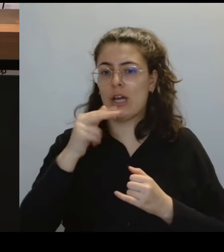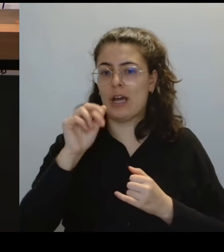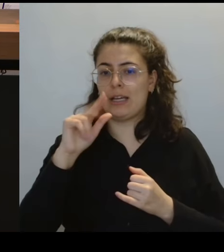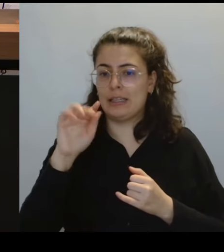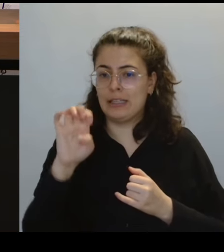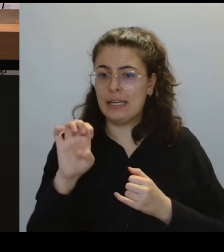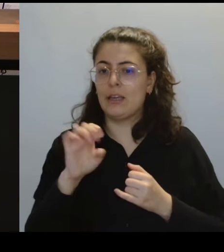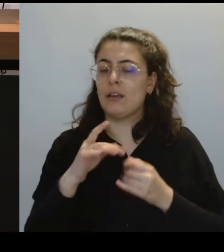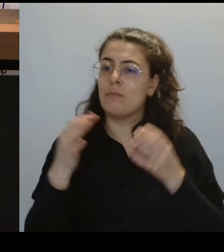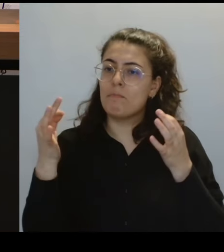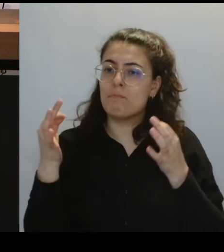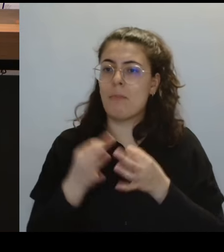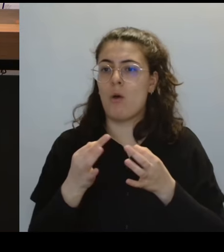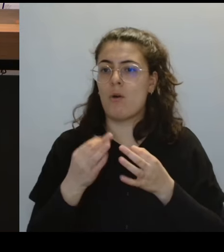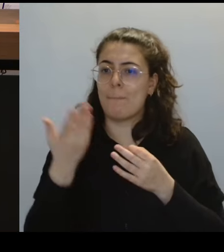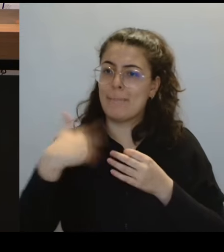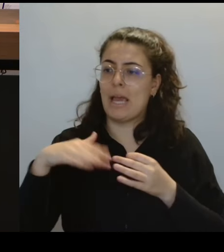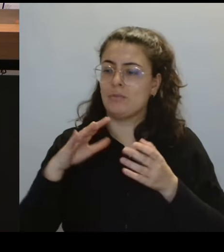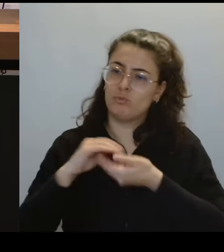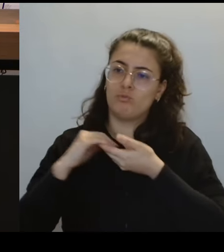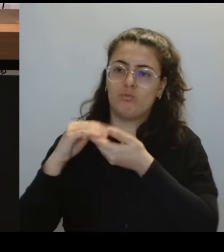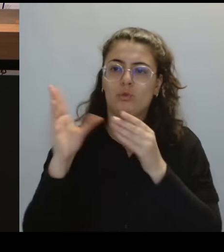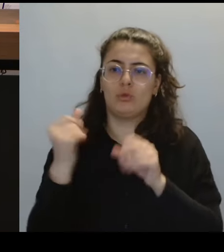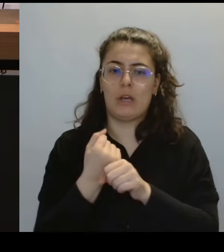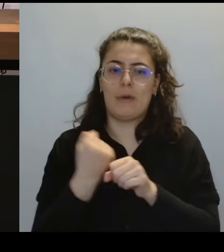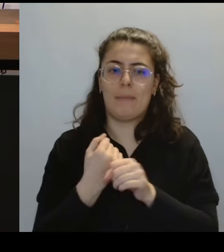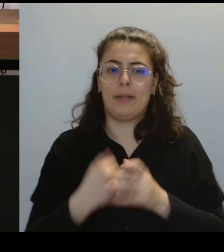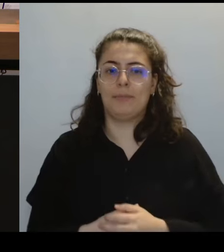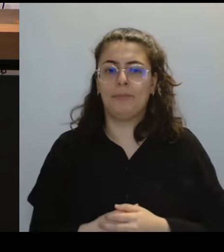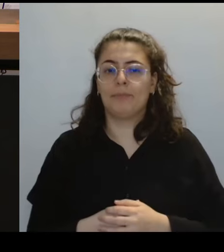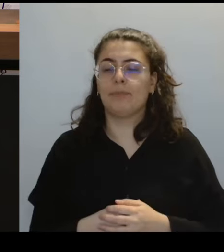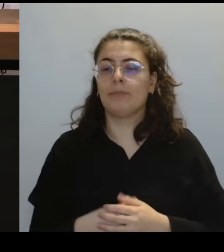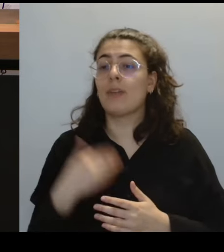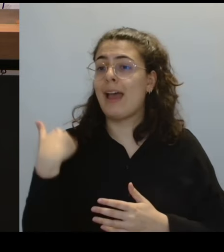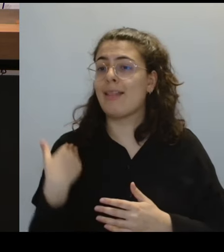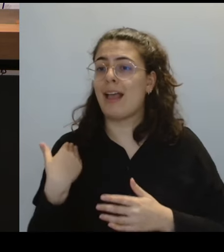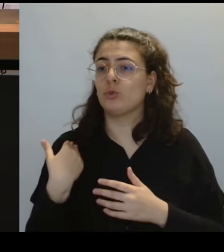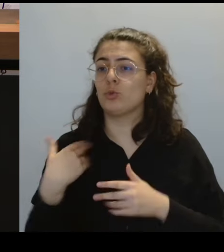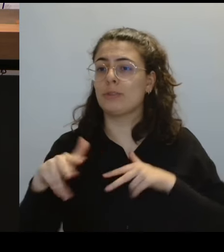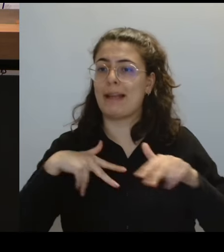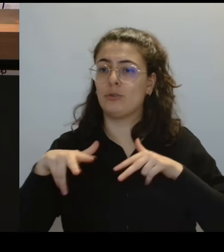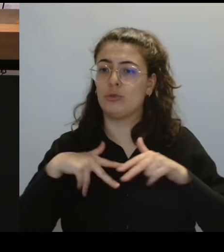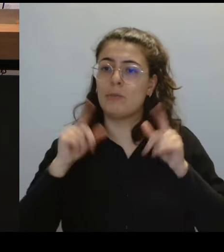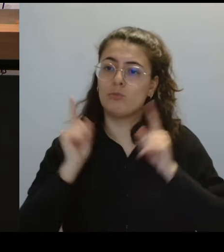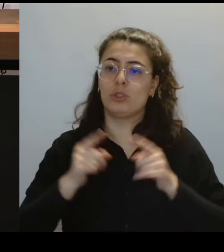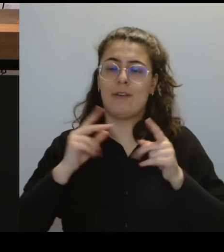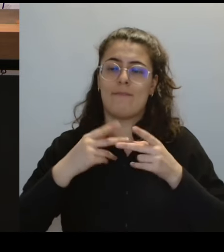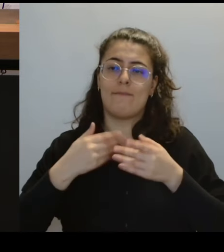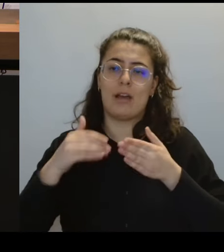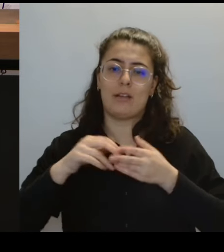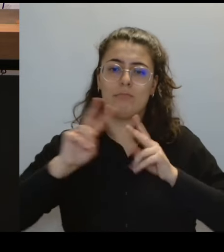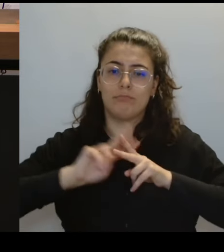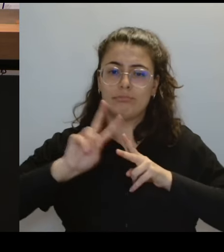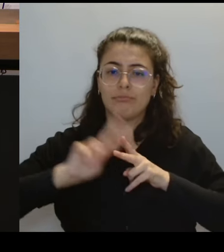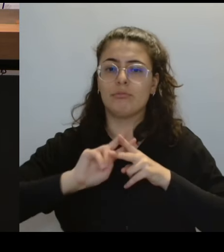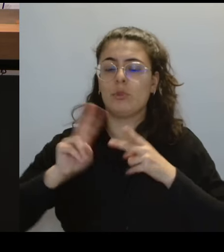Das Entlassmanagement muss verbessert werden und die forensische Psychiatrie wieder als Transit begriffen werden.